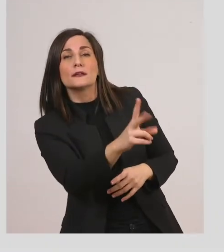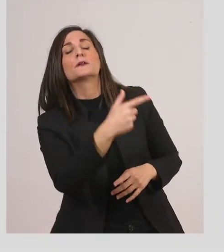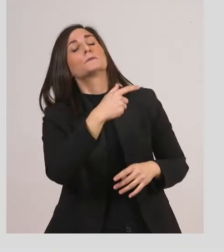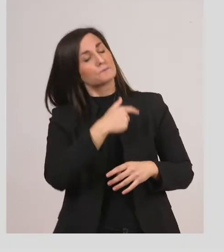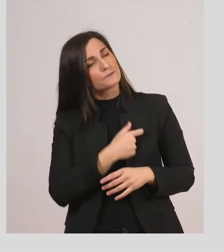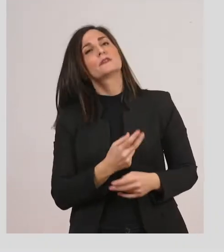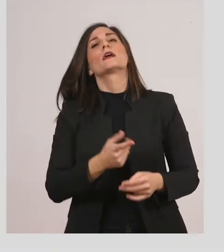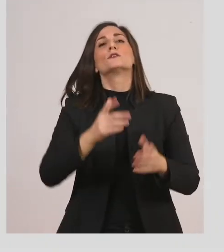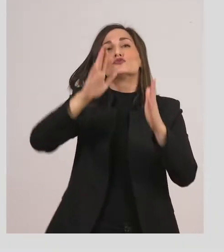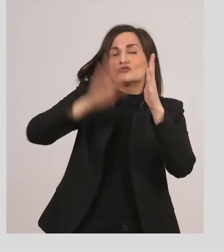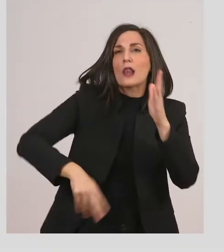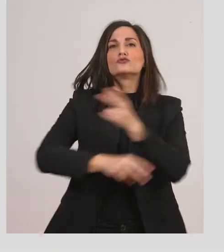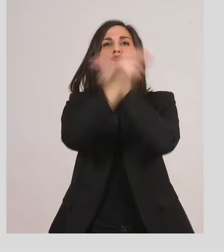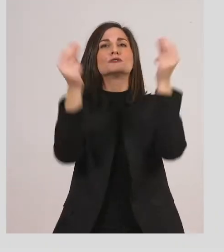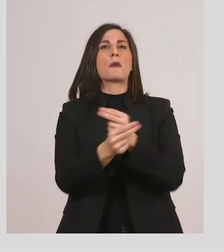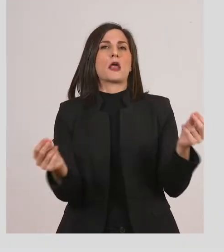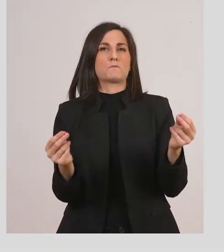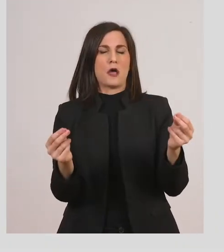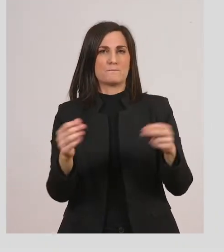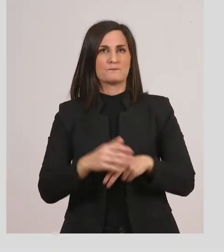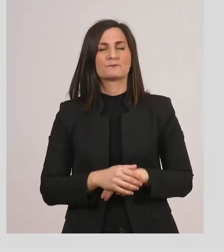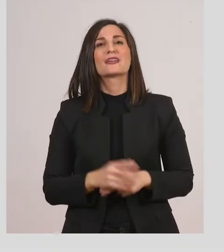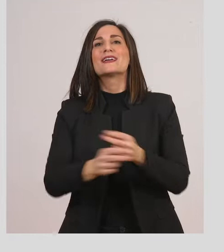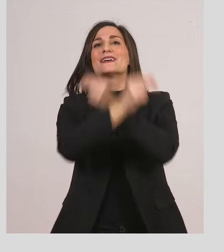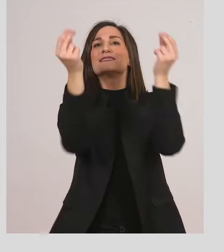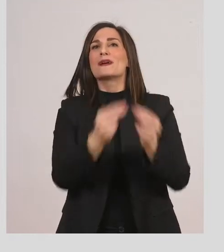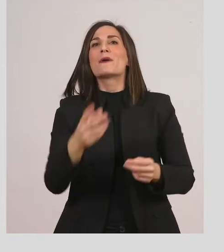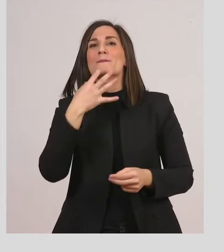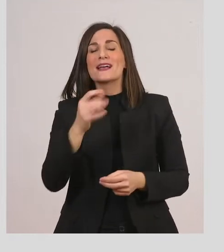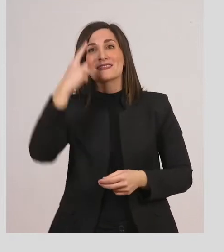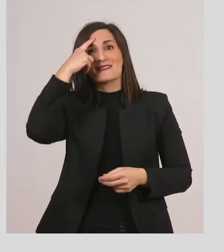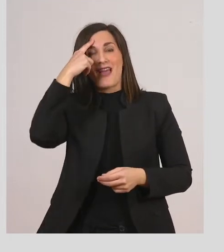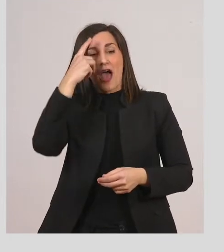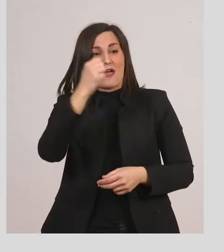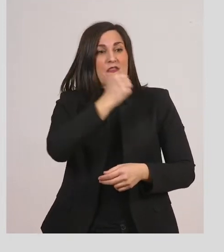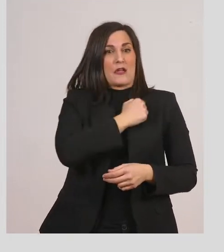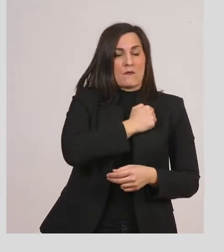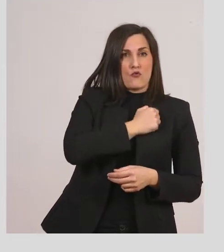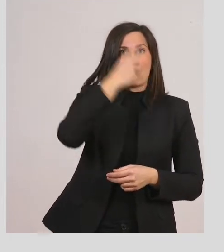Δηλαδή, το συμπέρασμα αυτό... είναι μία νέα ιδέα, η οποία μπορεί να βασίζεται και στις δικές μου ιδέες...